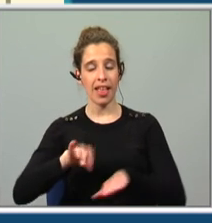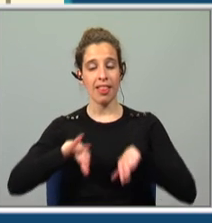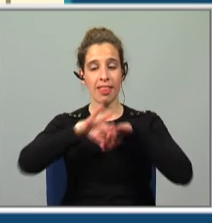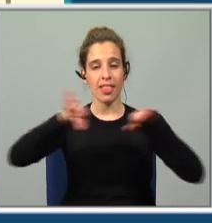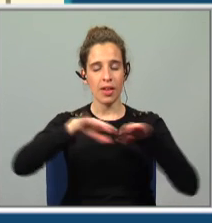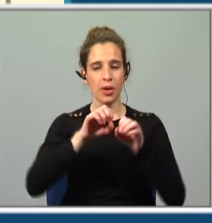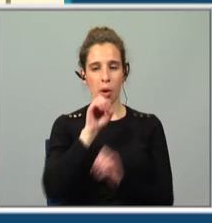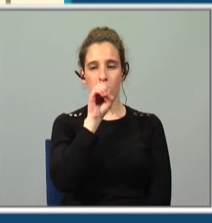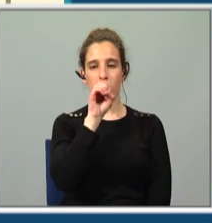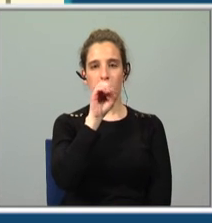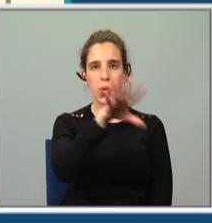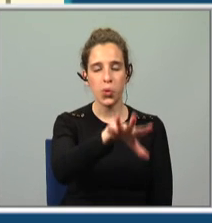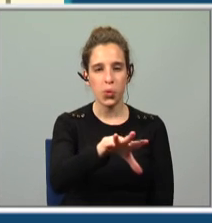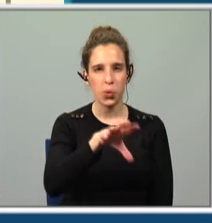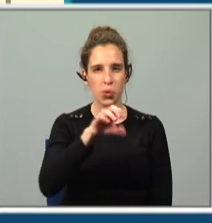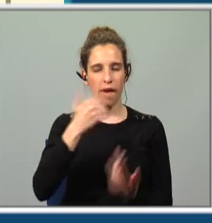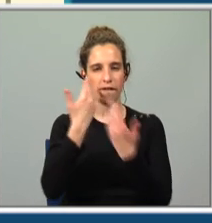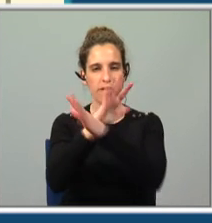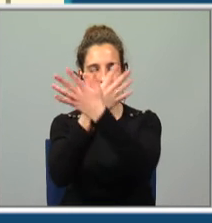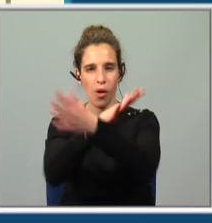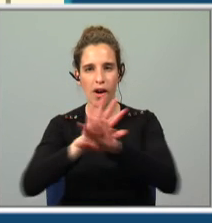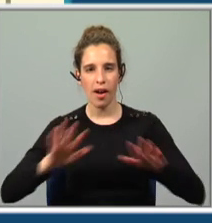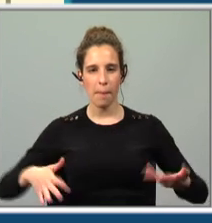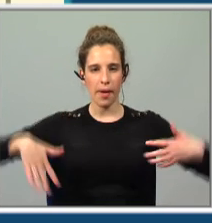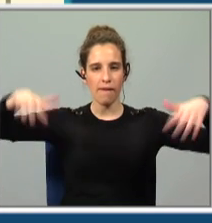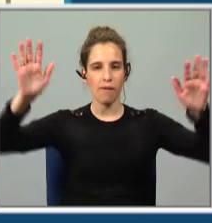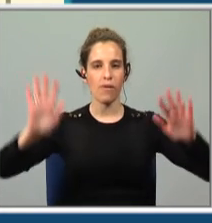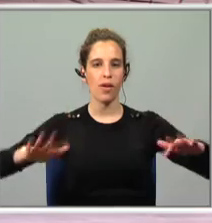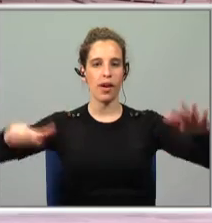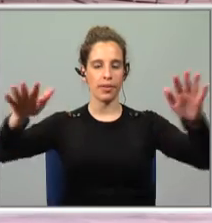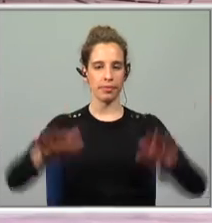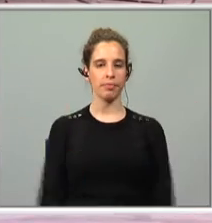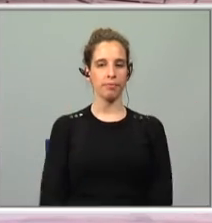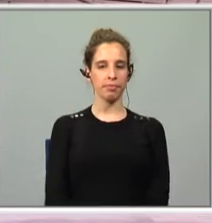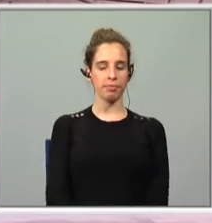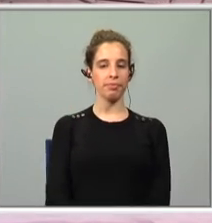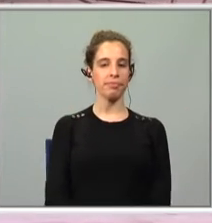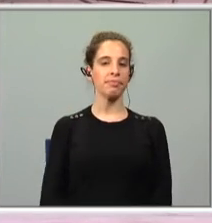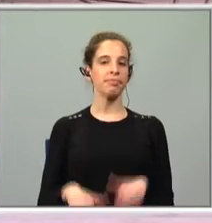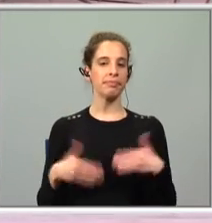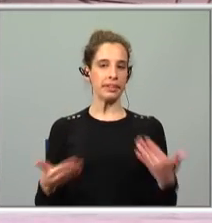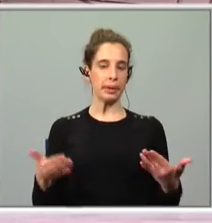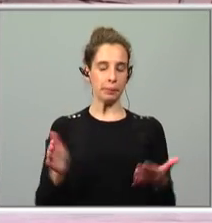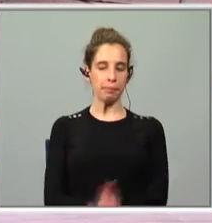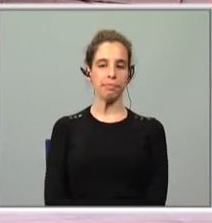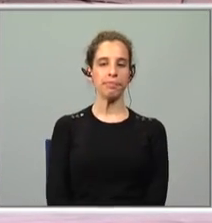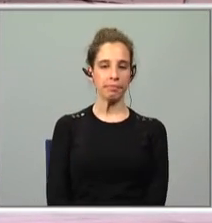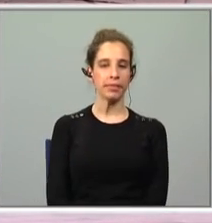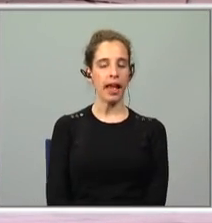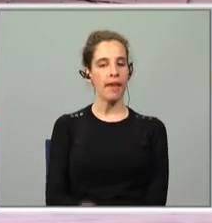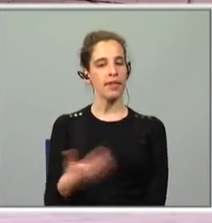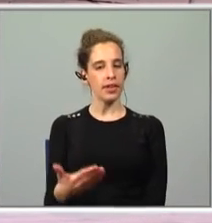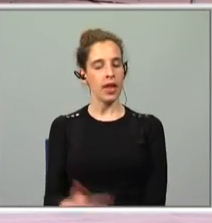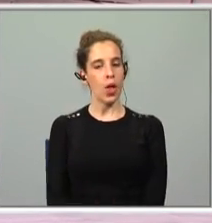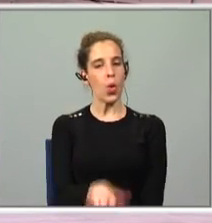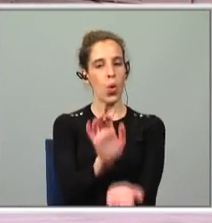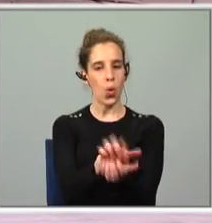cuspir fogo e para voar bom então Afinal o nosso grupo viu que 吐火飛翔好吧，畢竟我們小組看到了